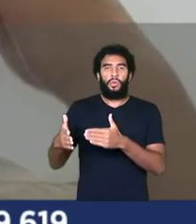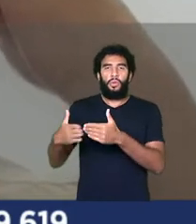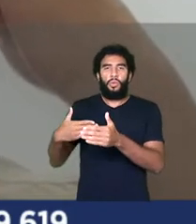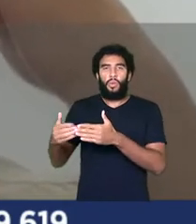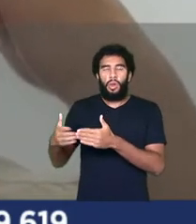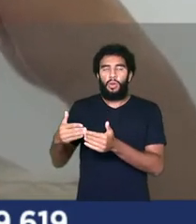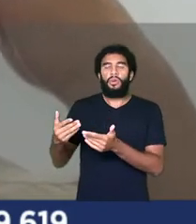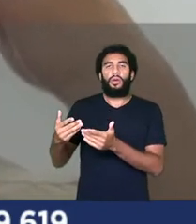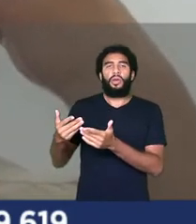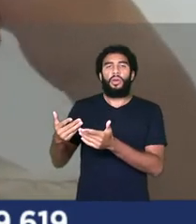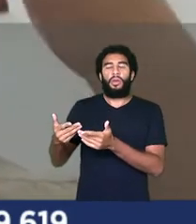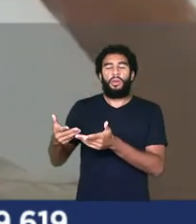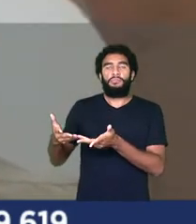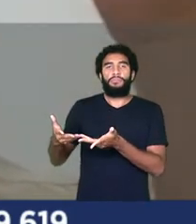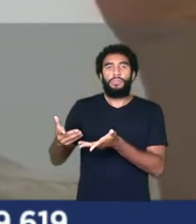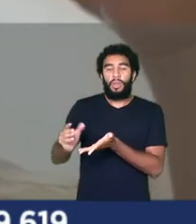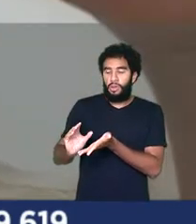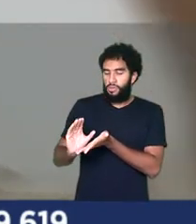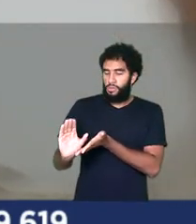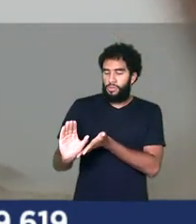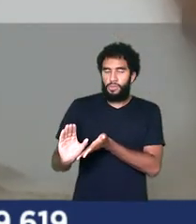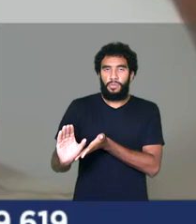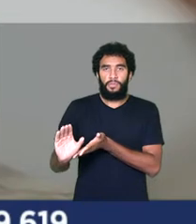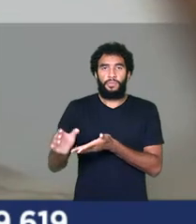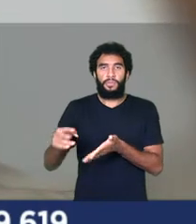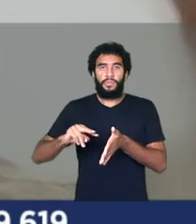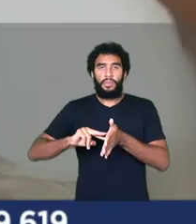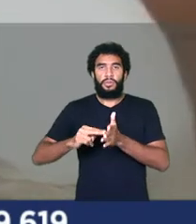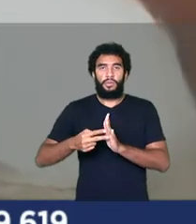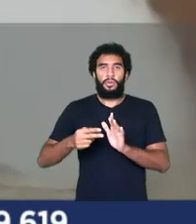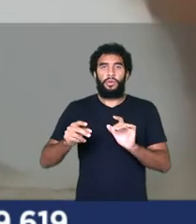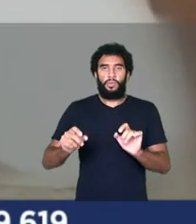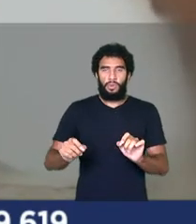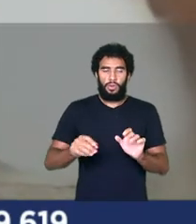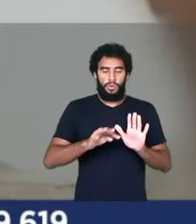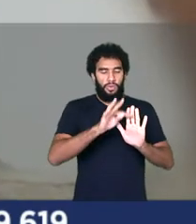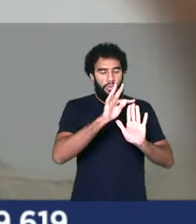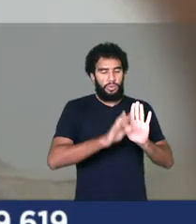SEM A INCIDÊNCIA DE QUAISQUER CONTRIBUIÇÕES, OU SEJA, EM PERMANECENDO O TEXTO